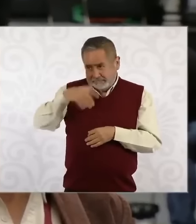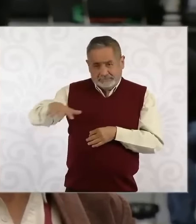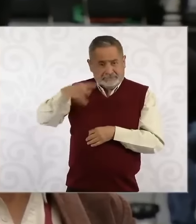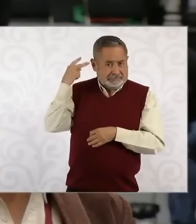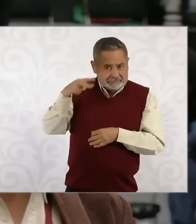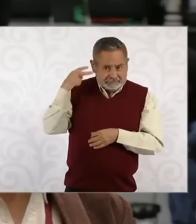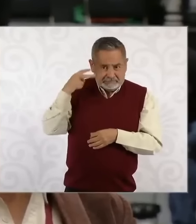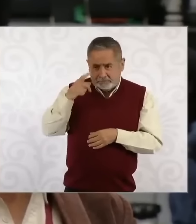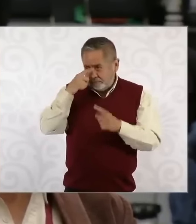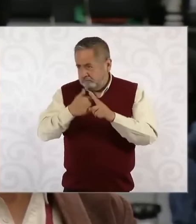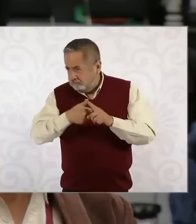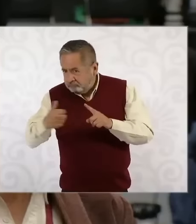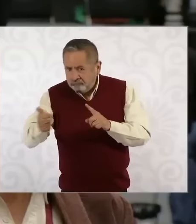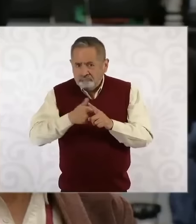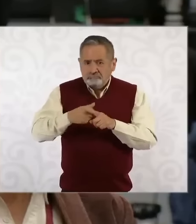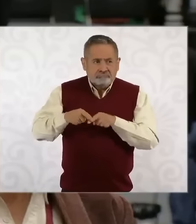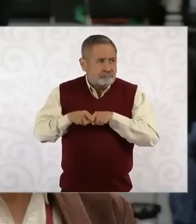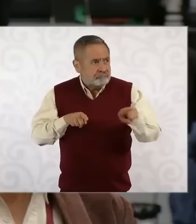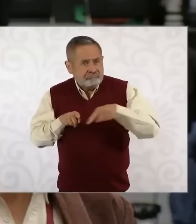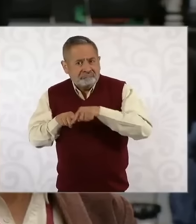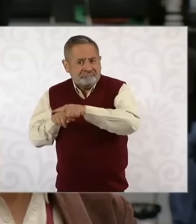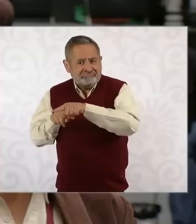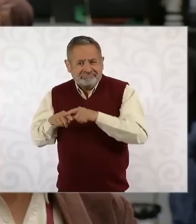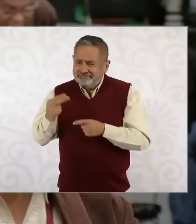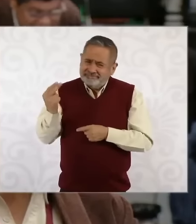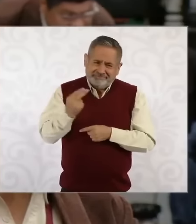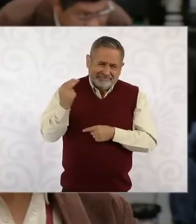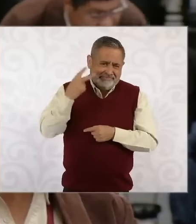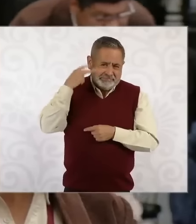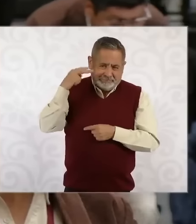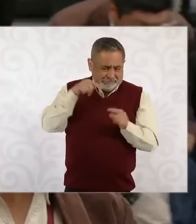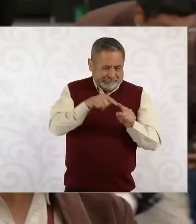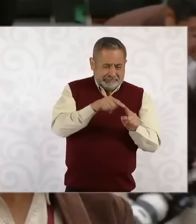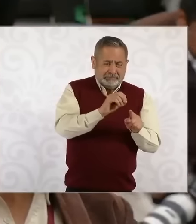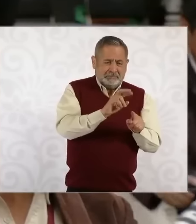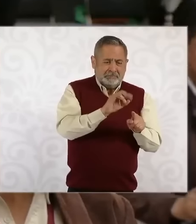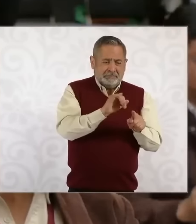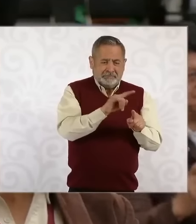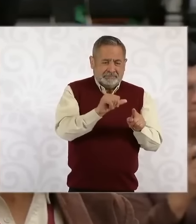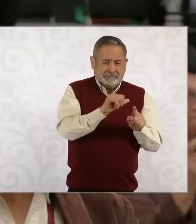para la movilidad este y es para no nada más vehicular, ¿no?, sino también para el desarrollo